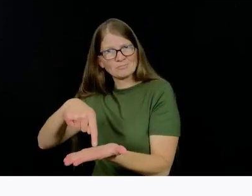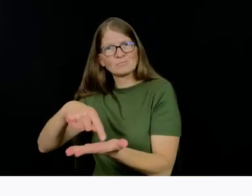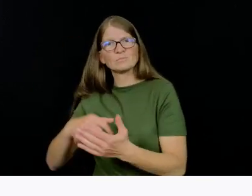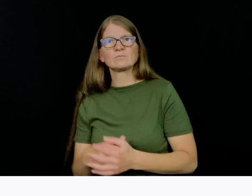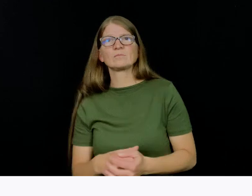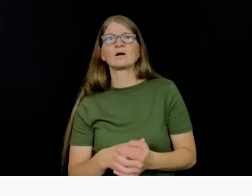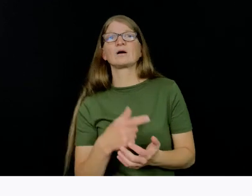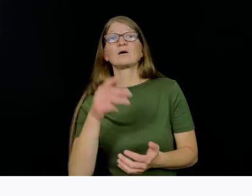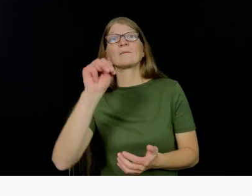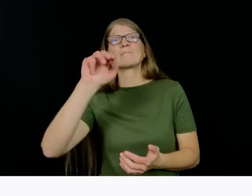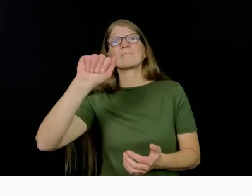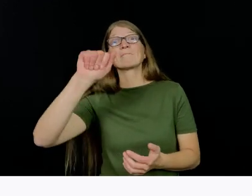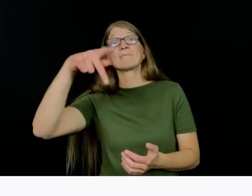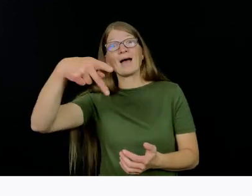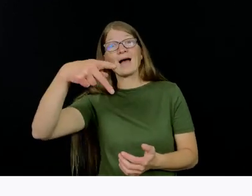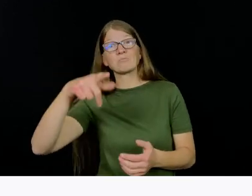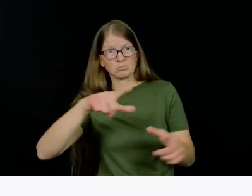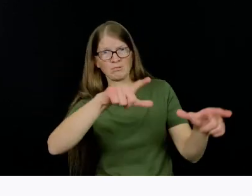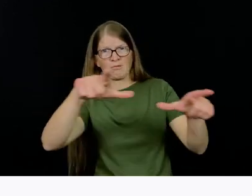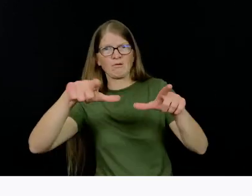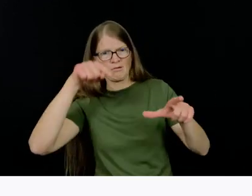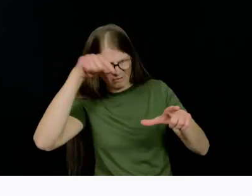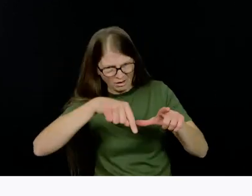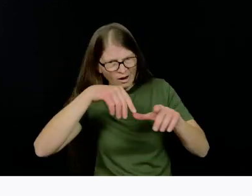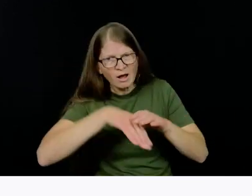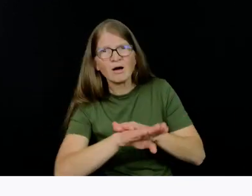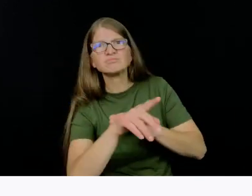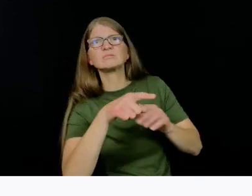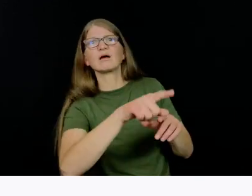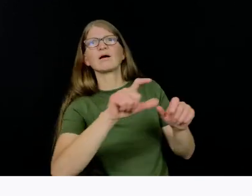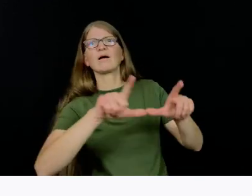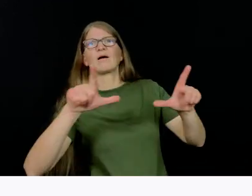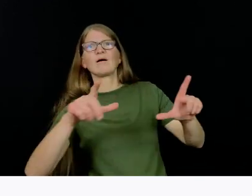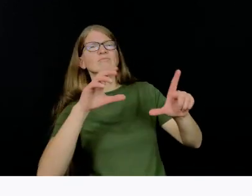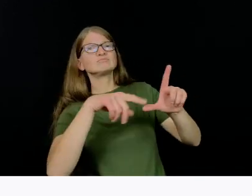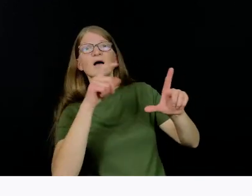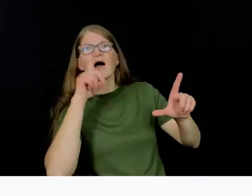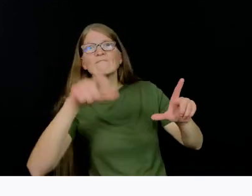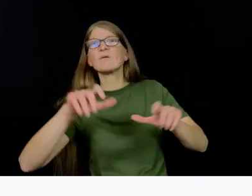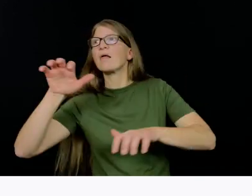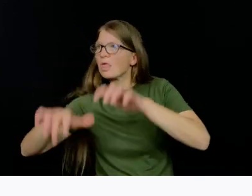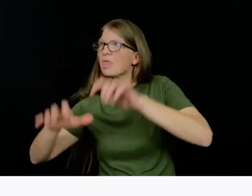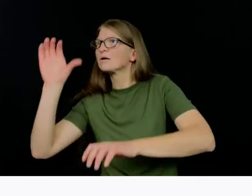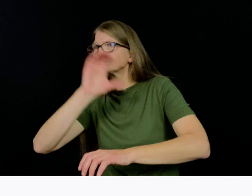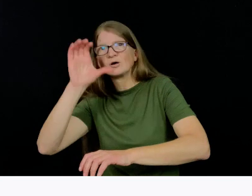ستتمكنون من معرفة مدى ازدحام المكان مباشرة على الخريطة بدون الحاجة إلى البحث عن نشاط تجاري محدّد